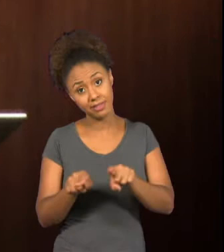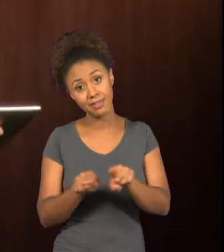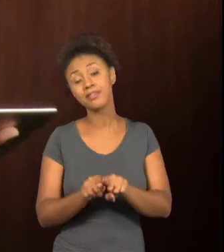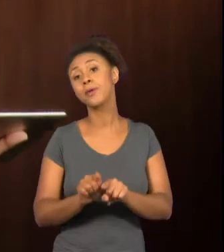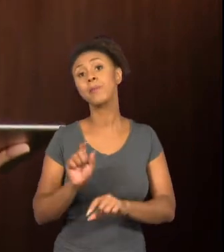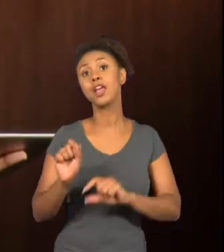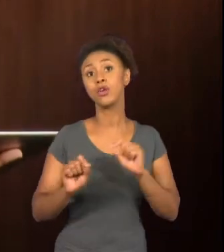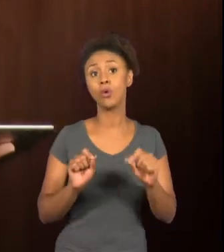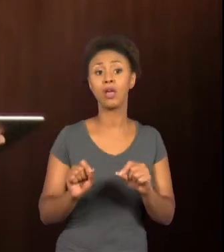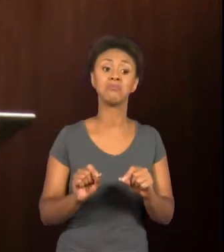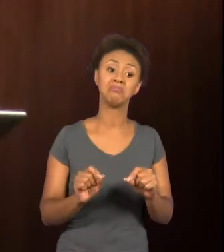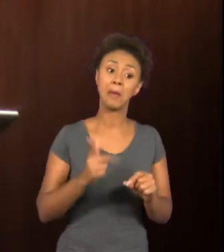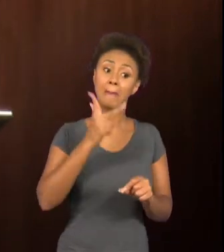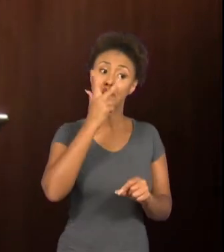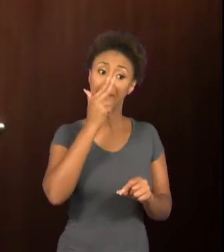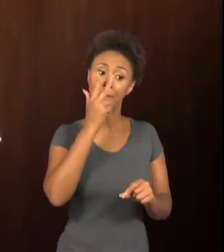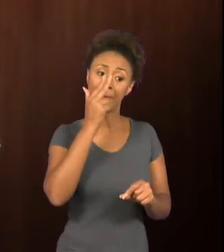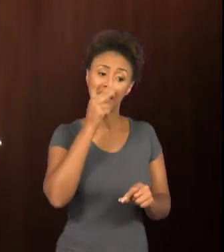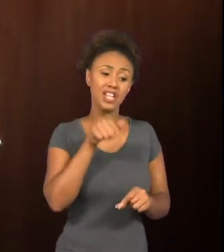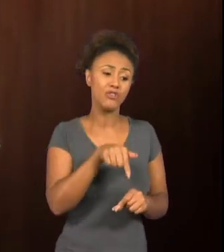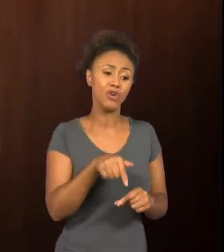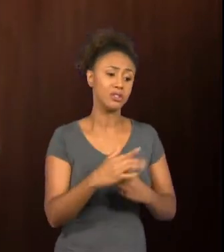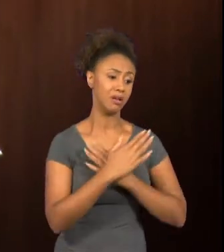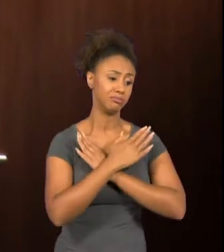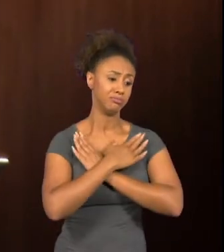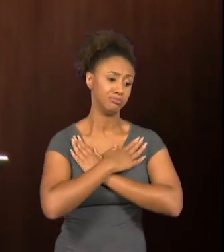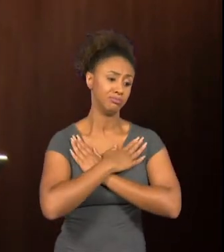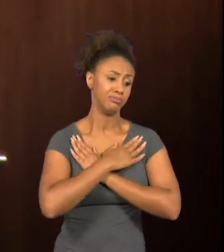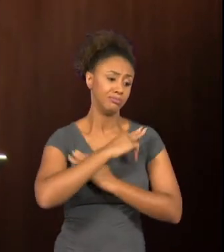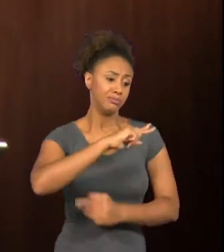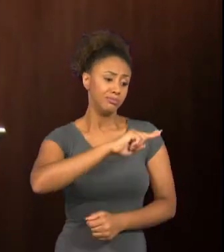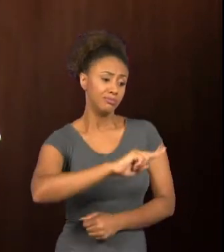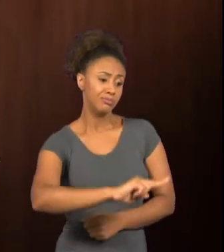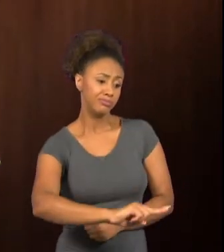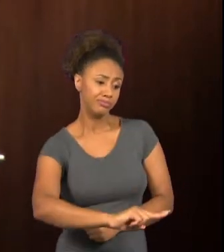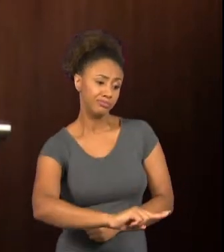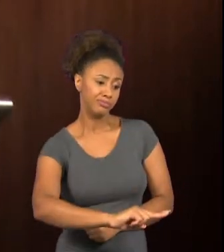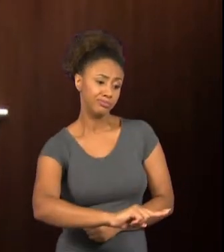GRANDE PARA O TEU DEFUNTO PARCO", MÍNIMO, MAGRO,